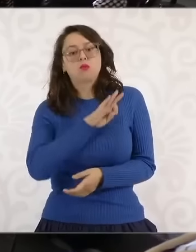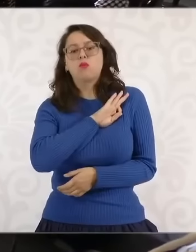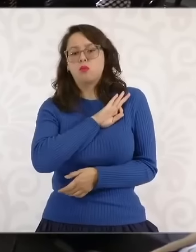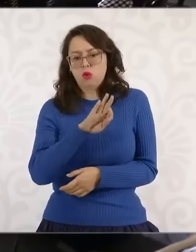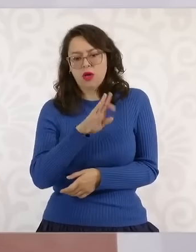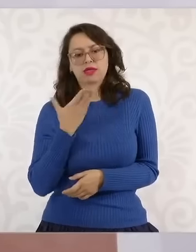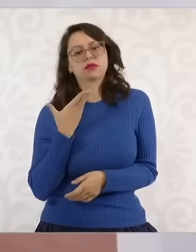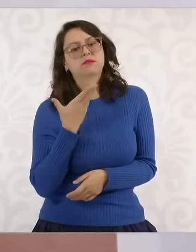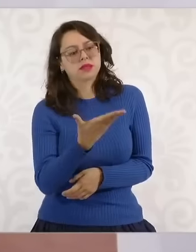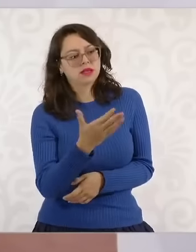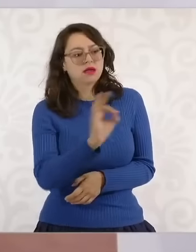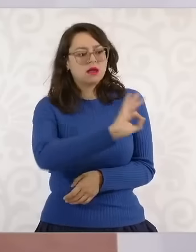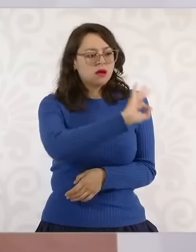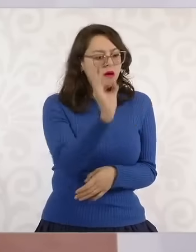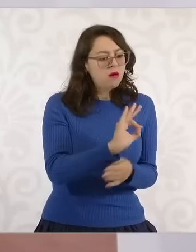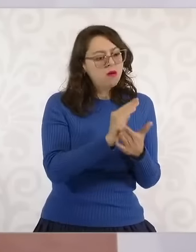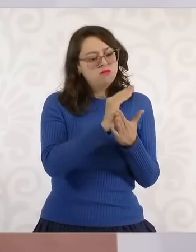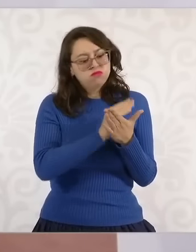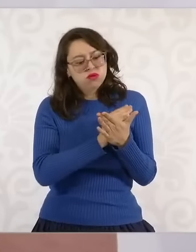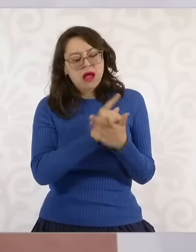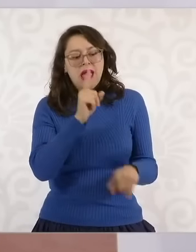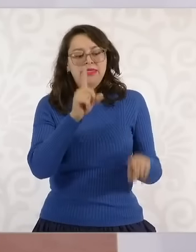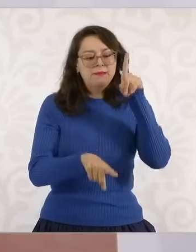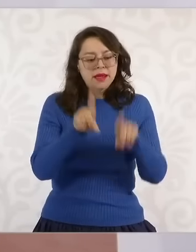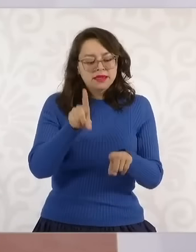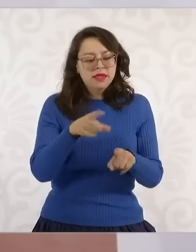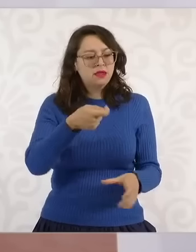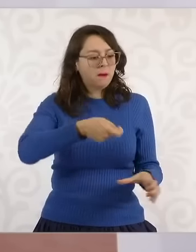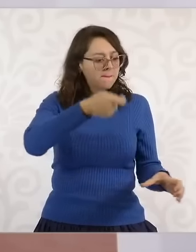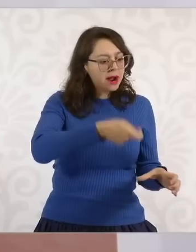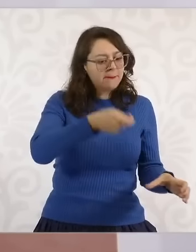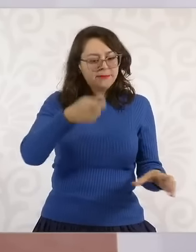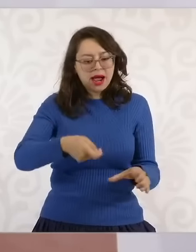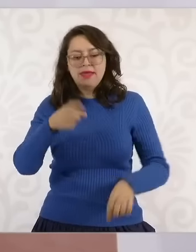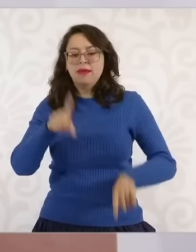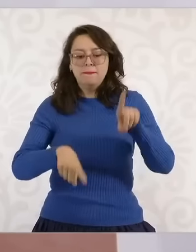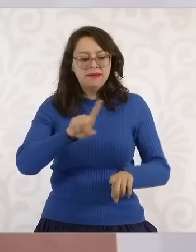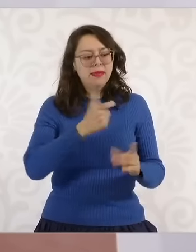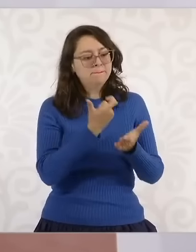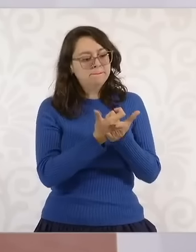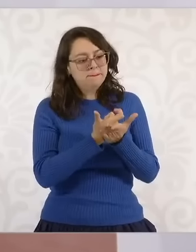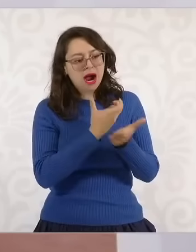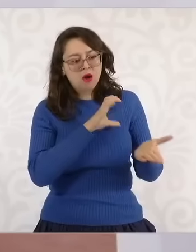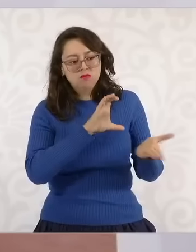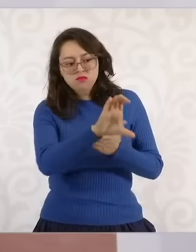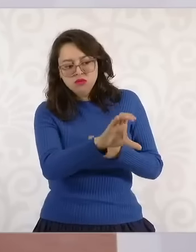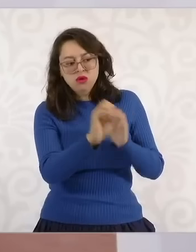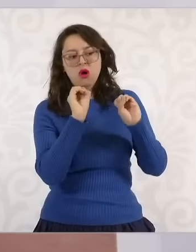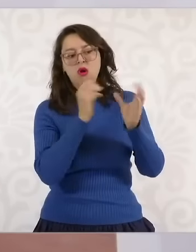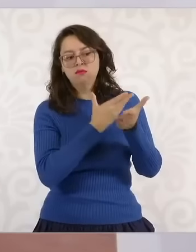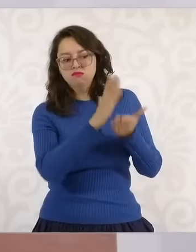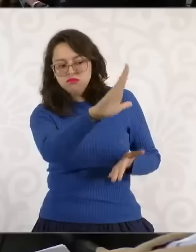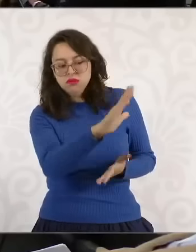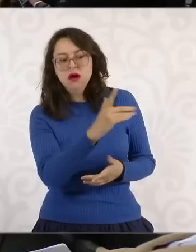los tribunales, dependiendo del orden y esquema de pago, porque así dice el código." Entonces,